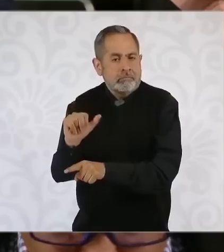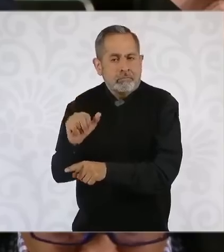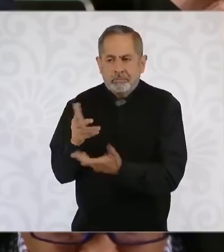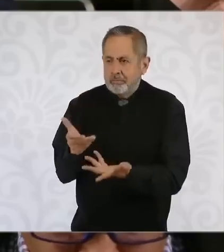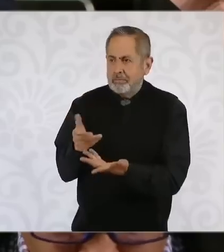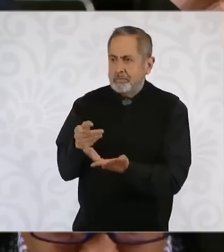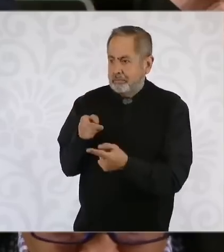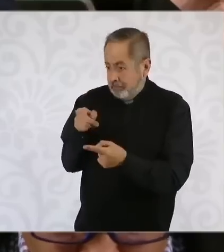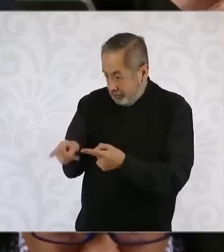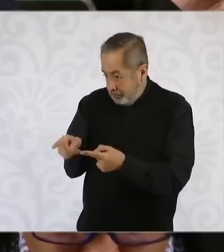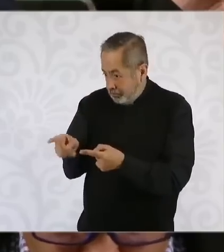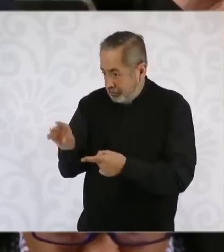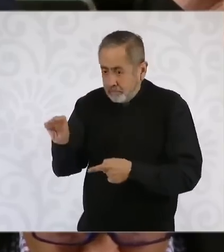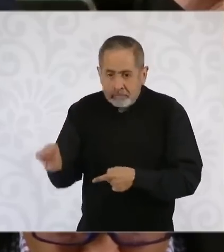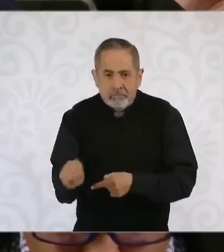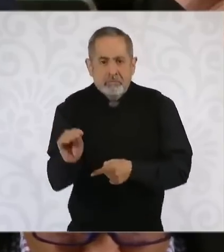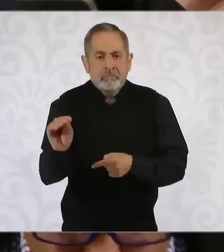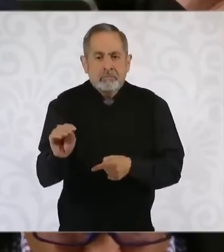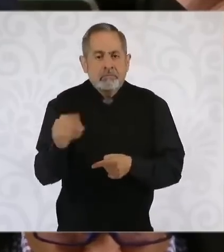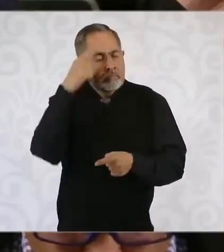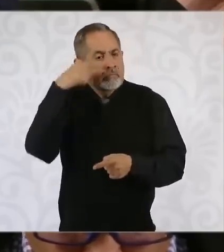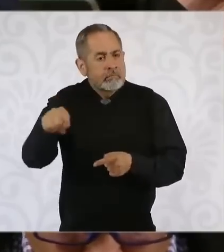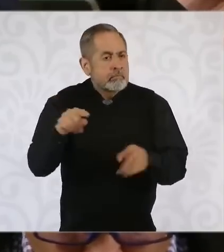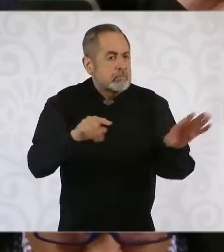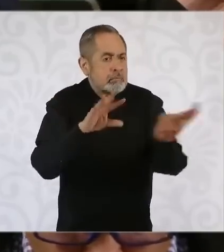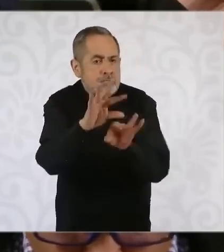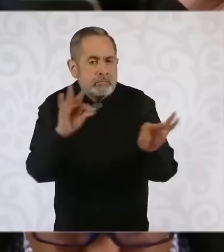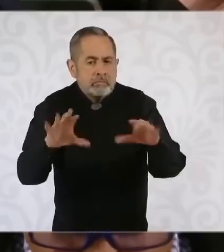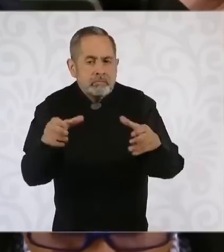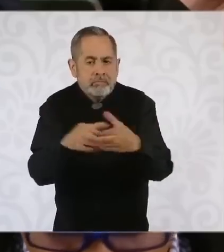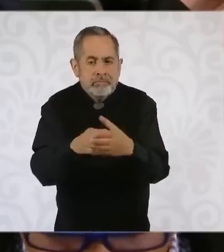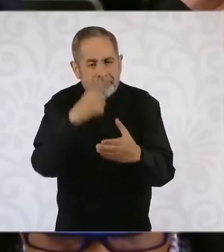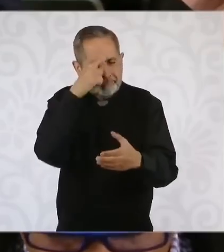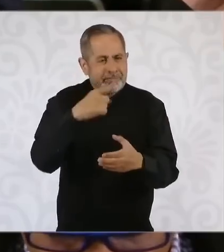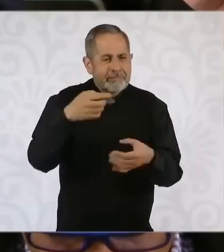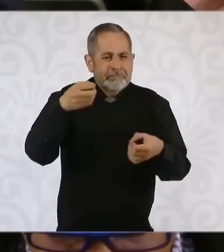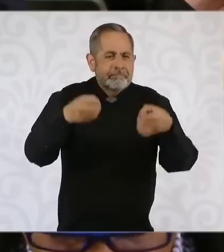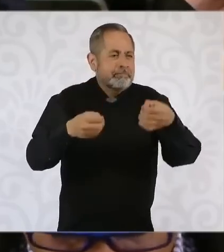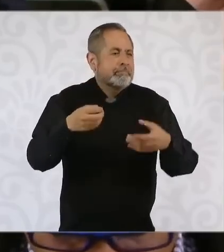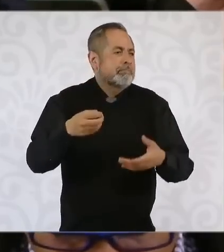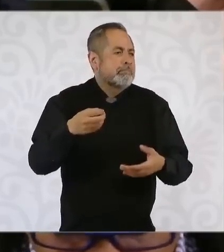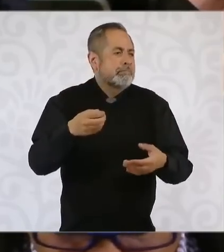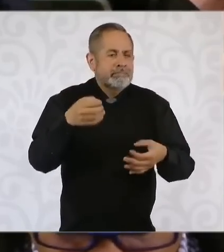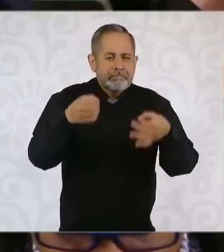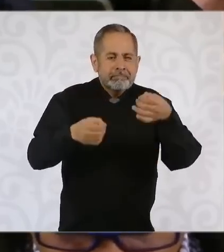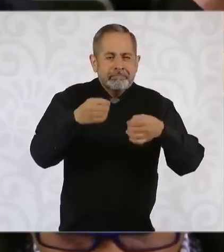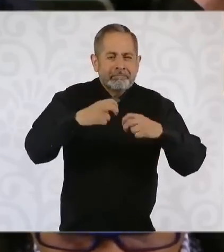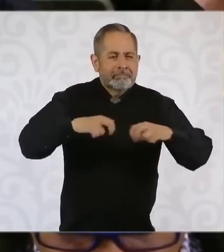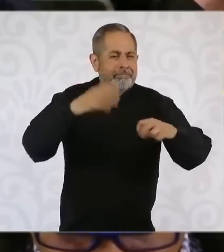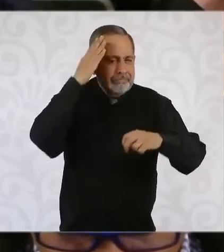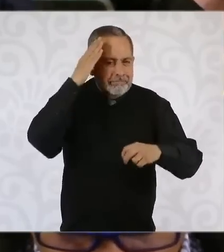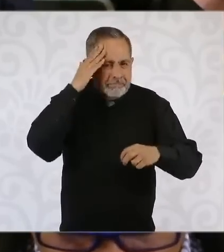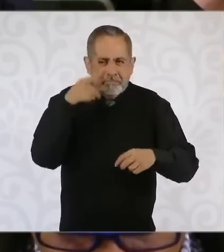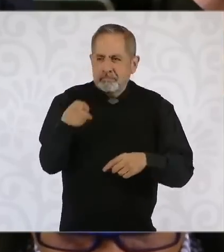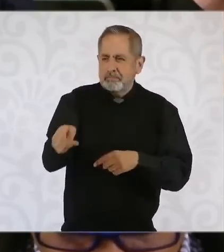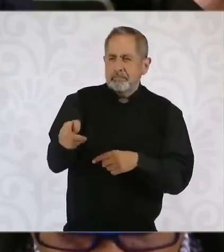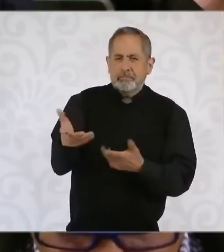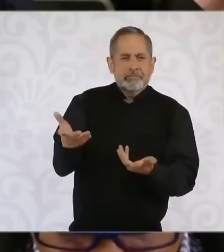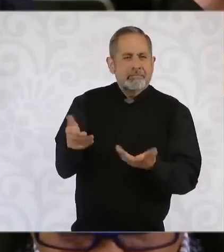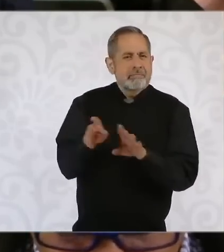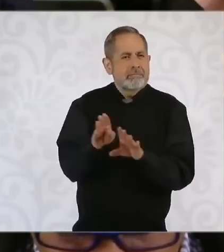selección de personas que van a figurar en las boletas como para las como jueces magistrados